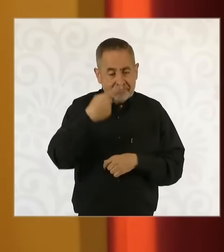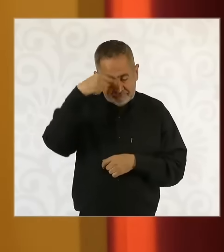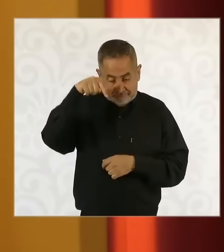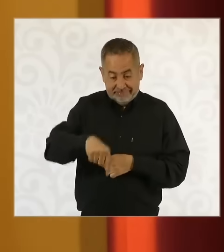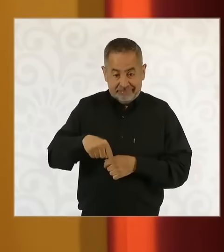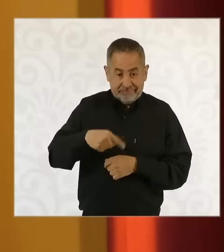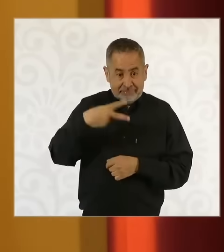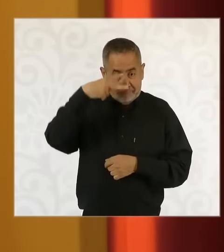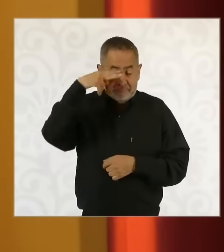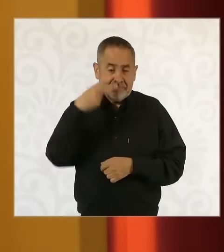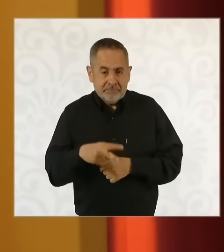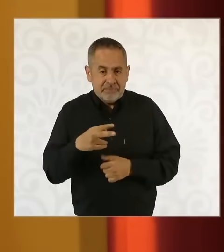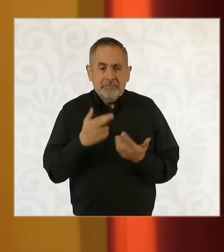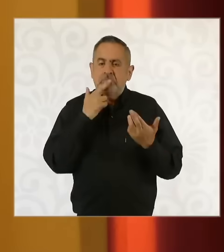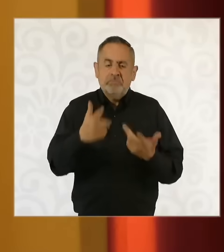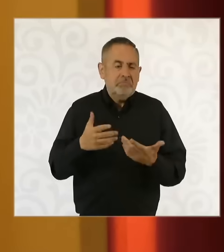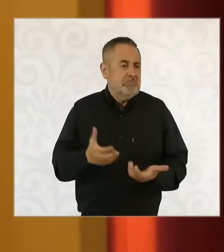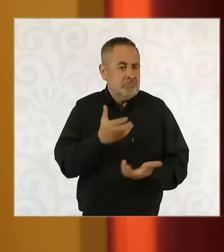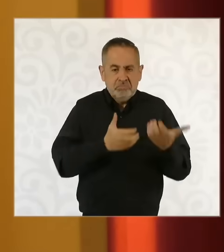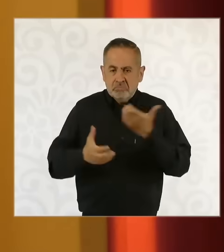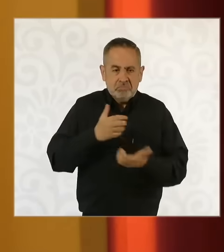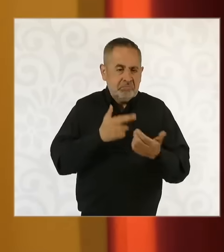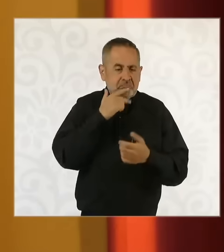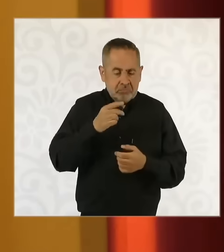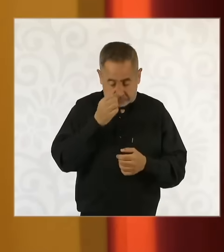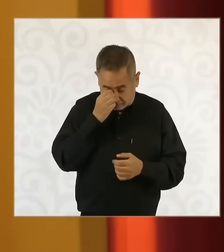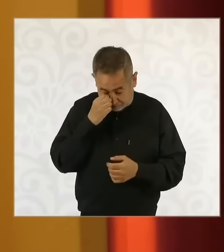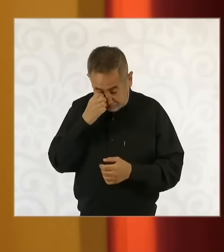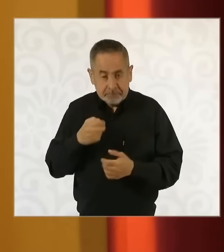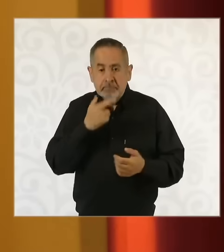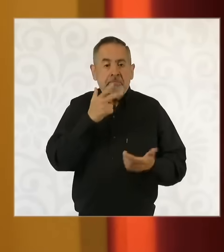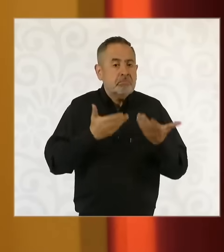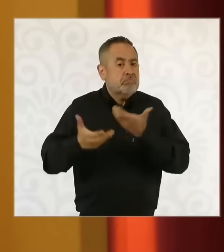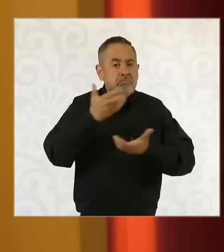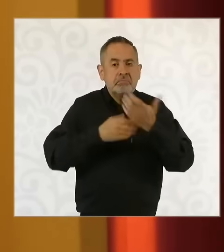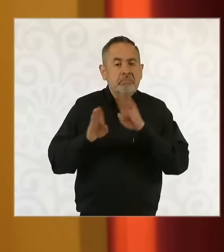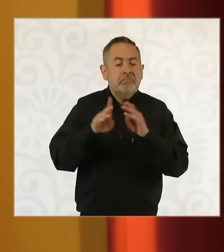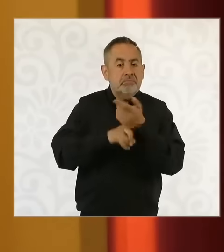renovado en el comercio y aumento y aumentó la tensión de los inversores en el aumento del peso